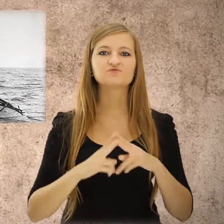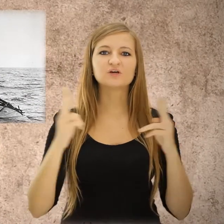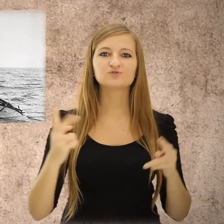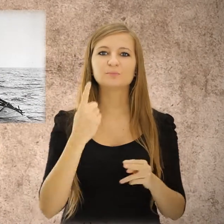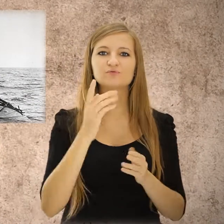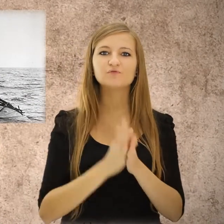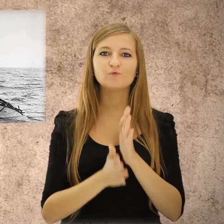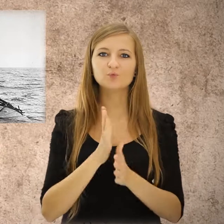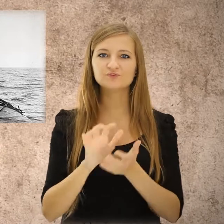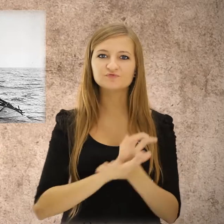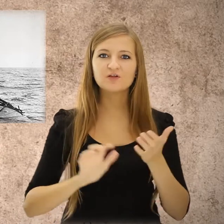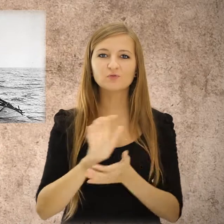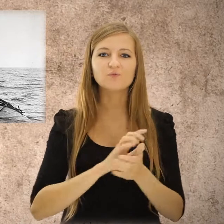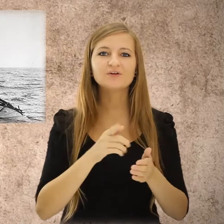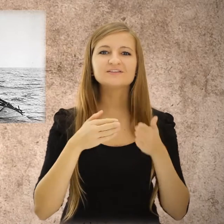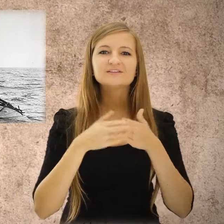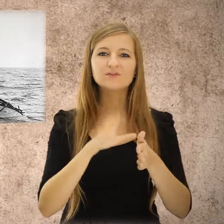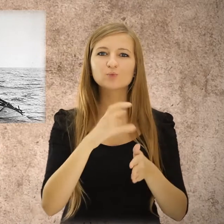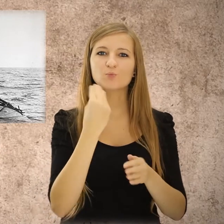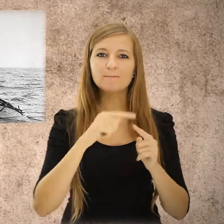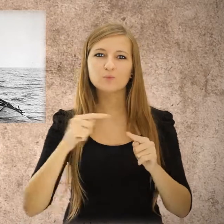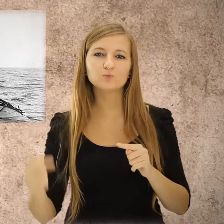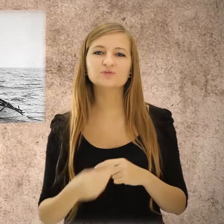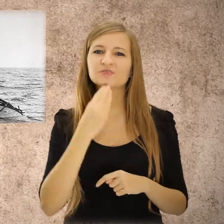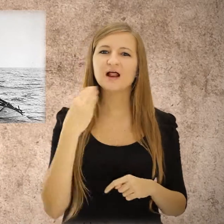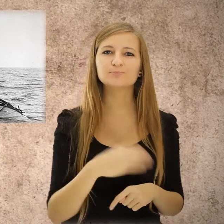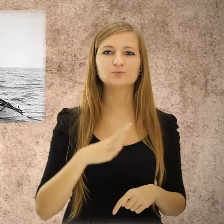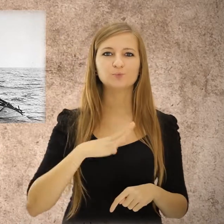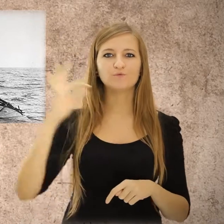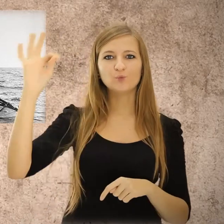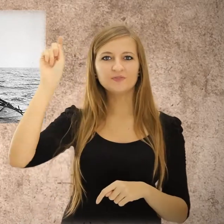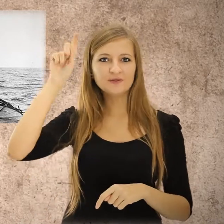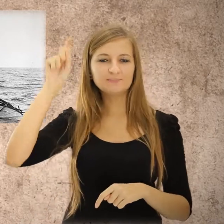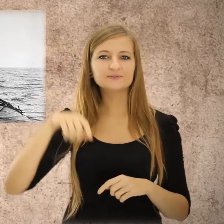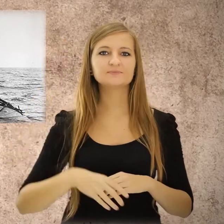W czasie I Wojny Światowej okręty podwodne najlepiej wykorzystywali Niemcy.